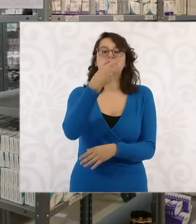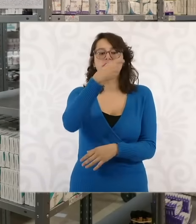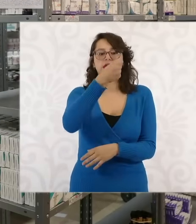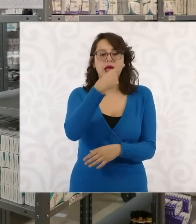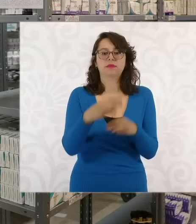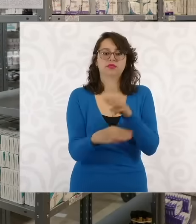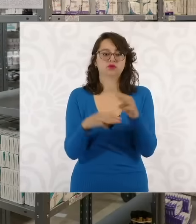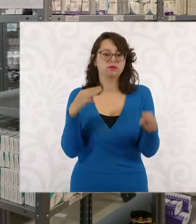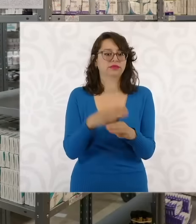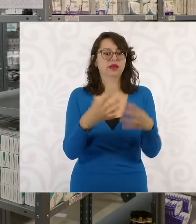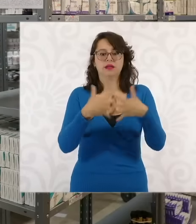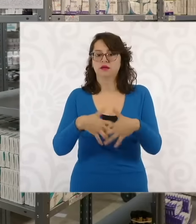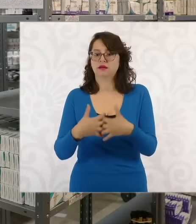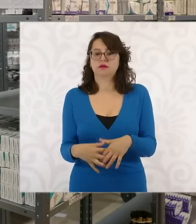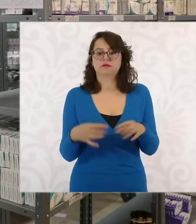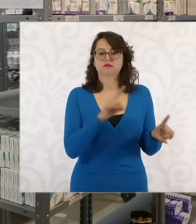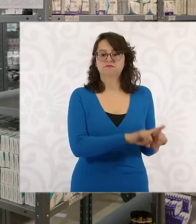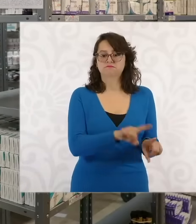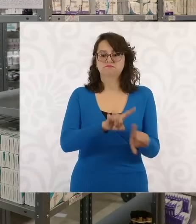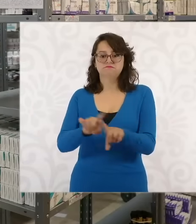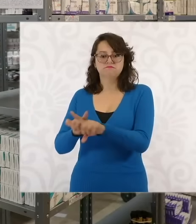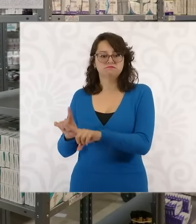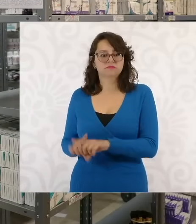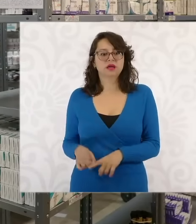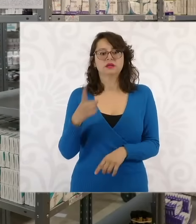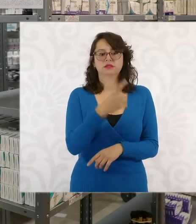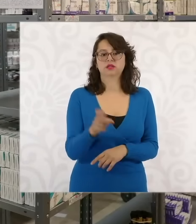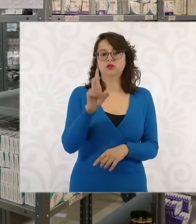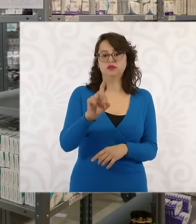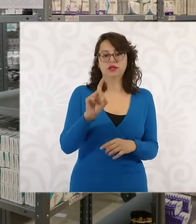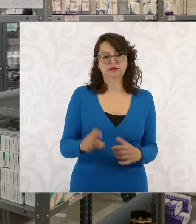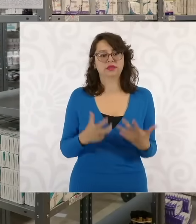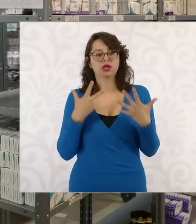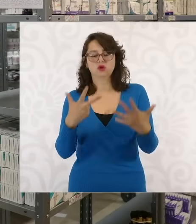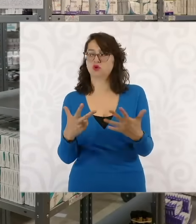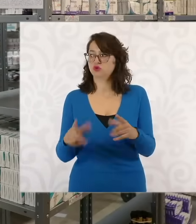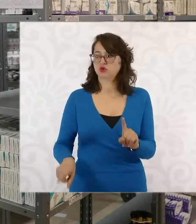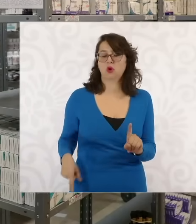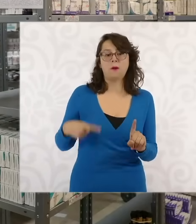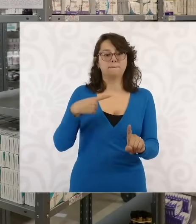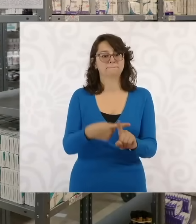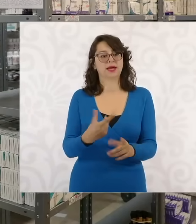material de curación de todo tipo, que es 138% más que los 78,000ones que se recibieron en mayo.